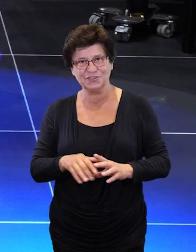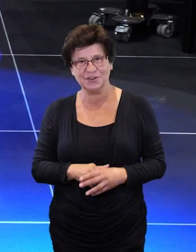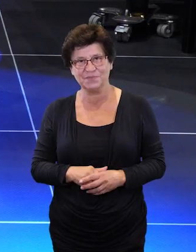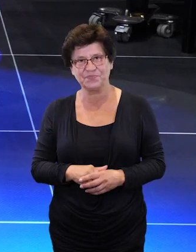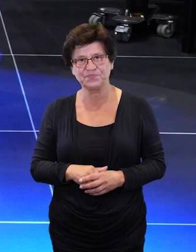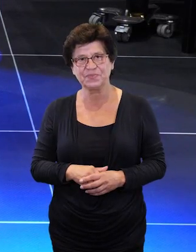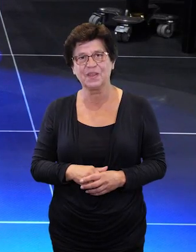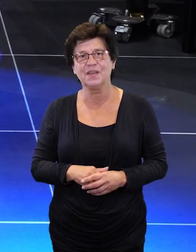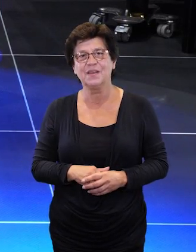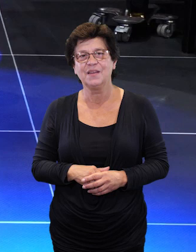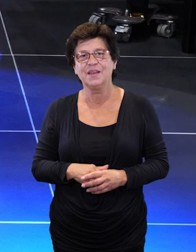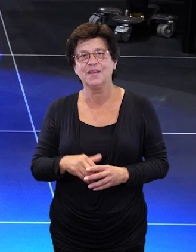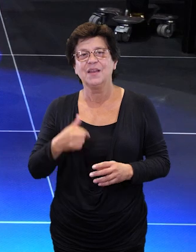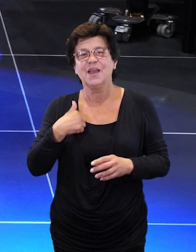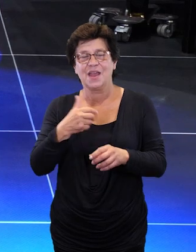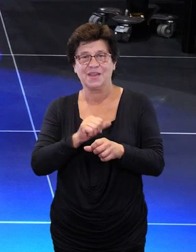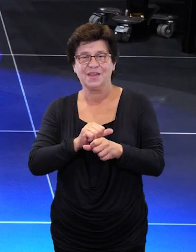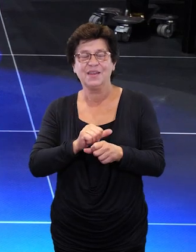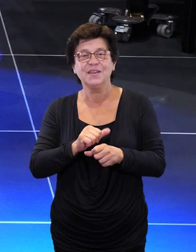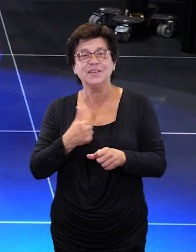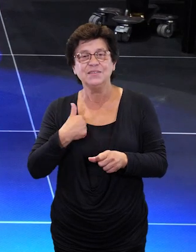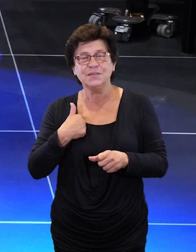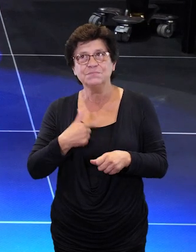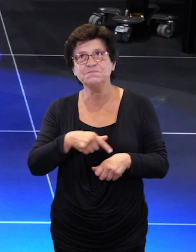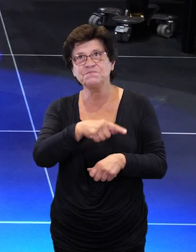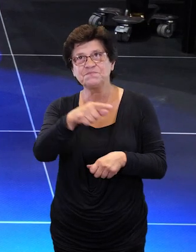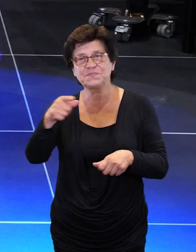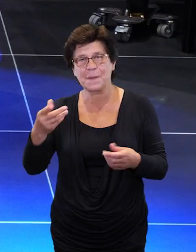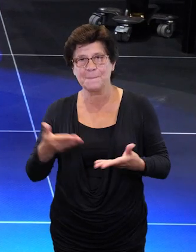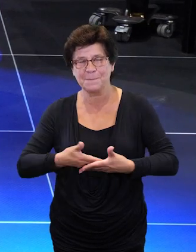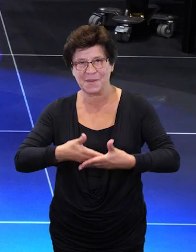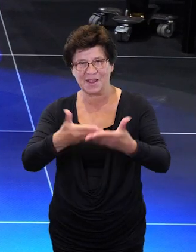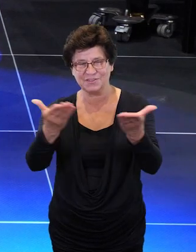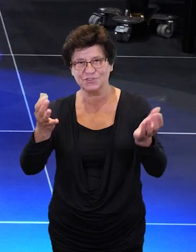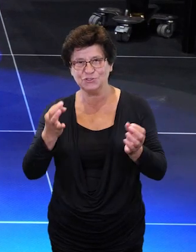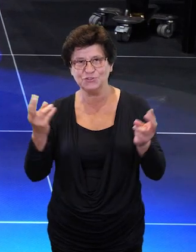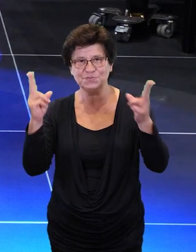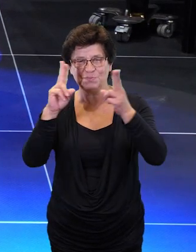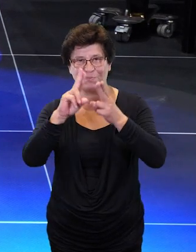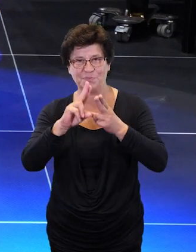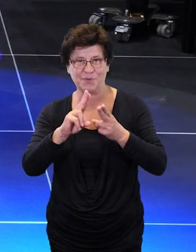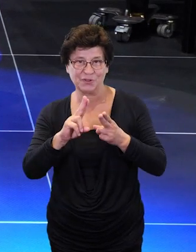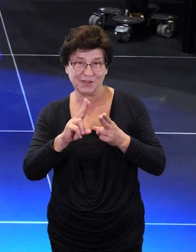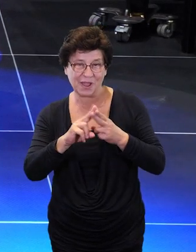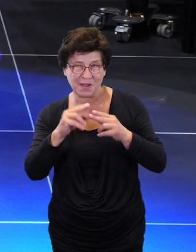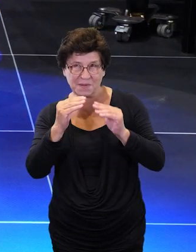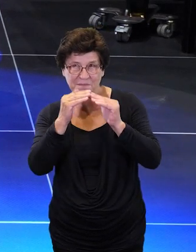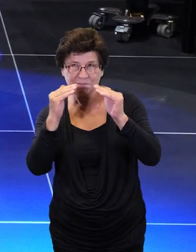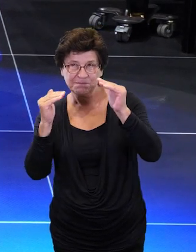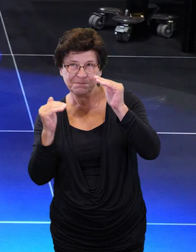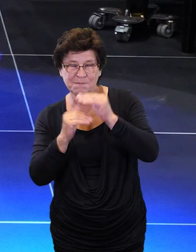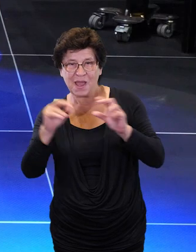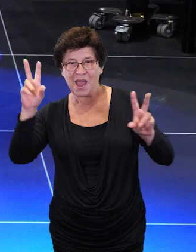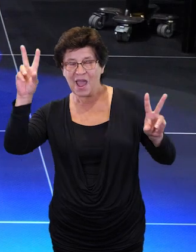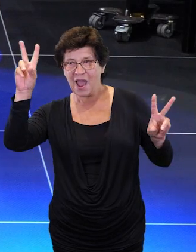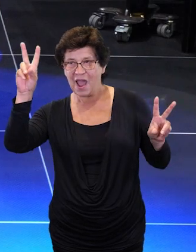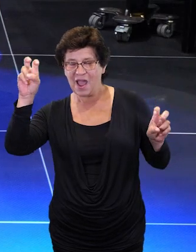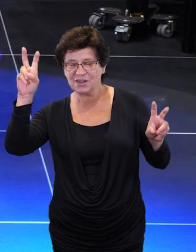Tym bardziej jest miło. Drodzy państwo, dzisiejsze spotkanie pod hasłem "Anatomia literatury".